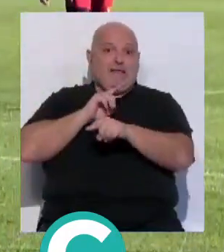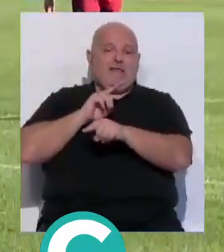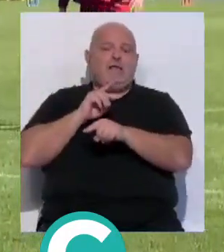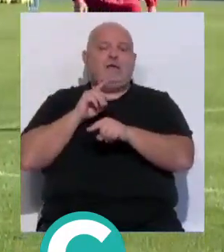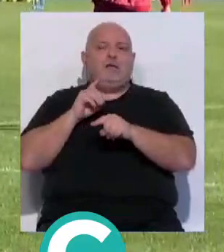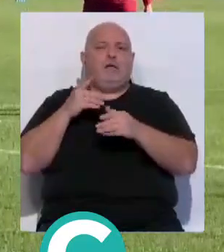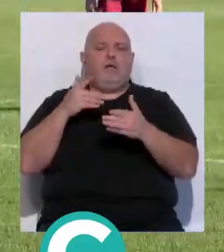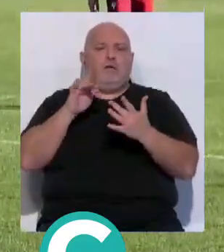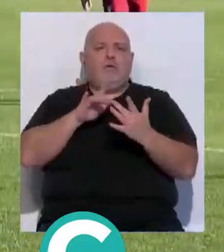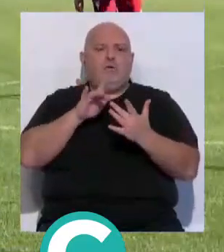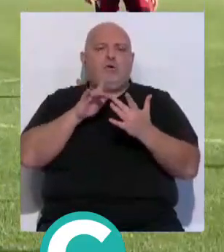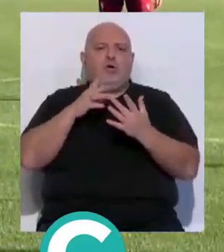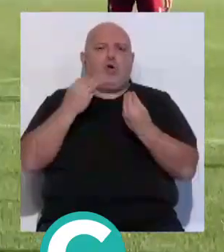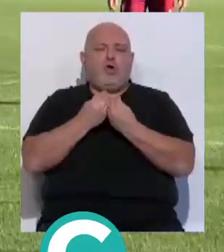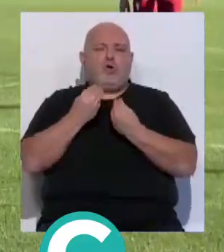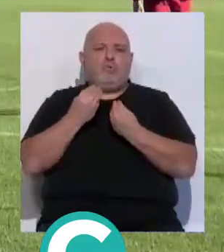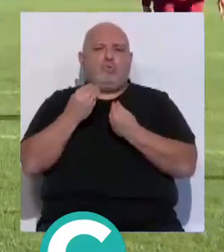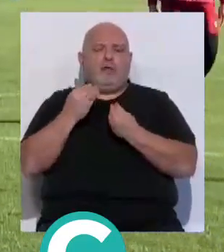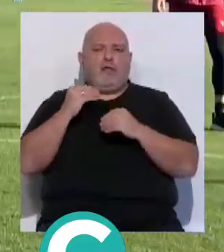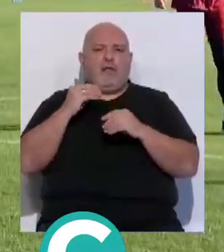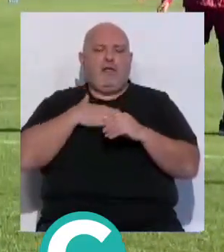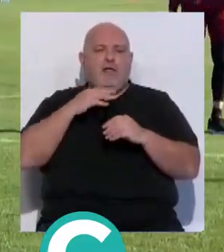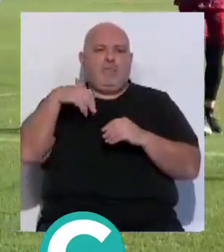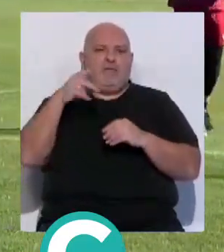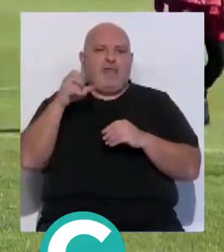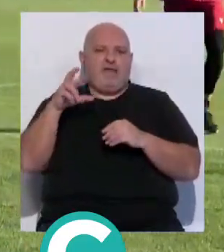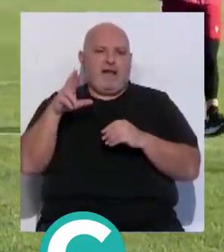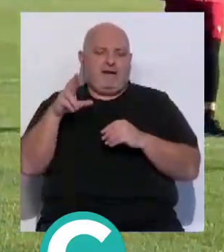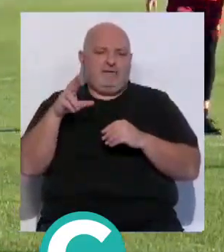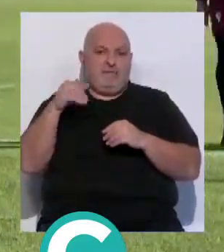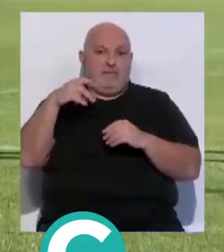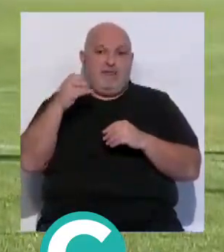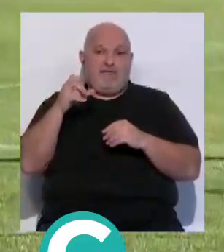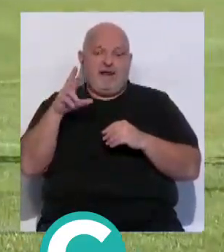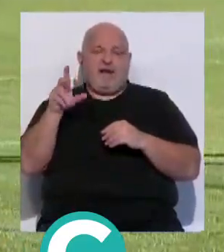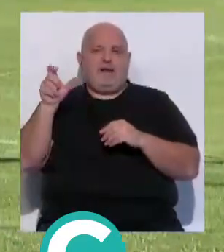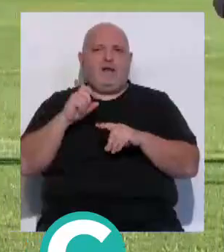relación muy muy buena con José Luis mendirival y no me extraña porque josé Luis derivar he tenido